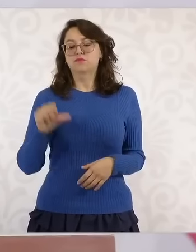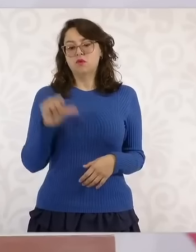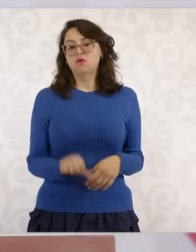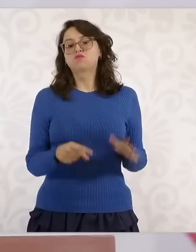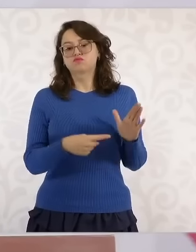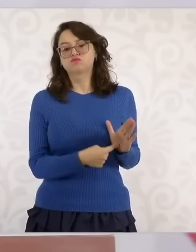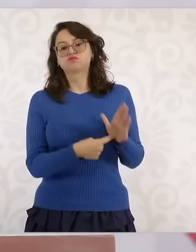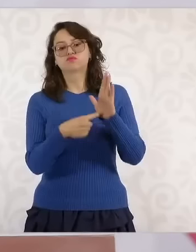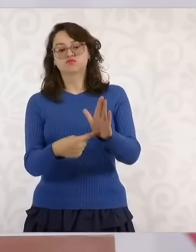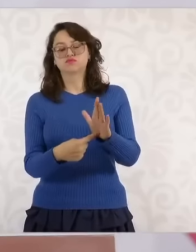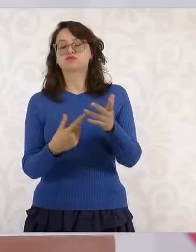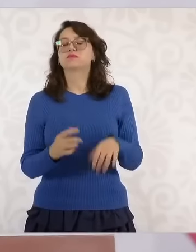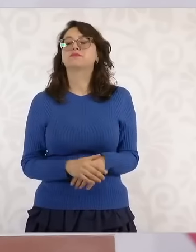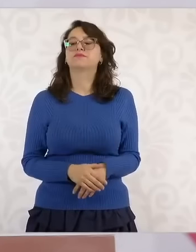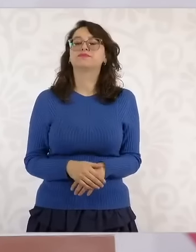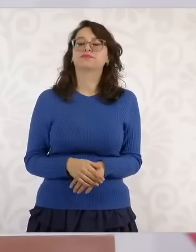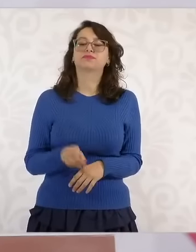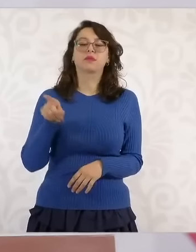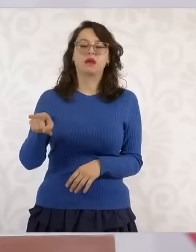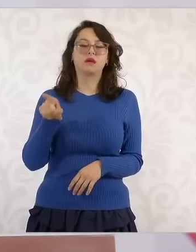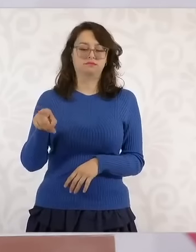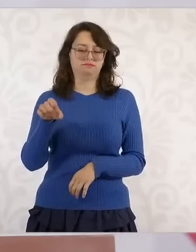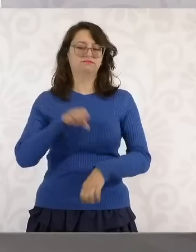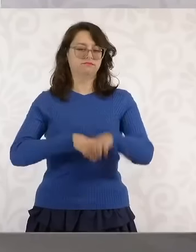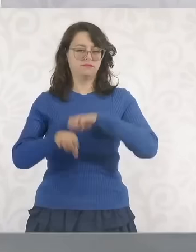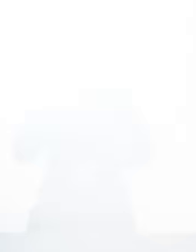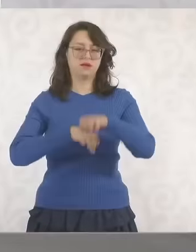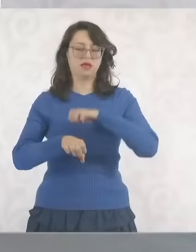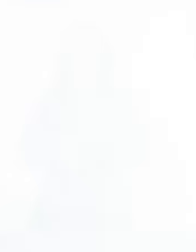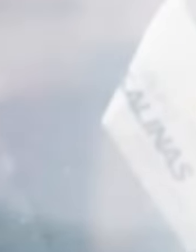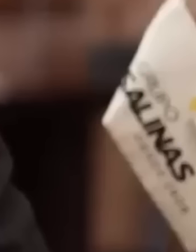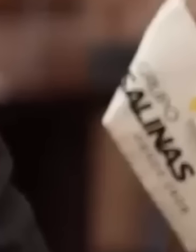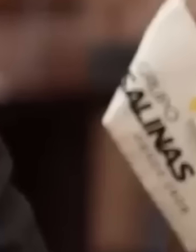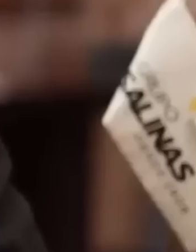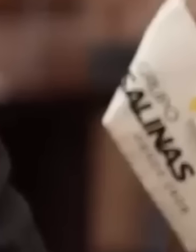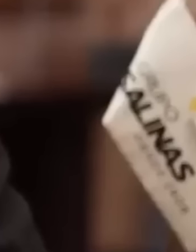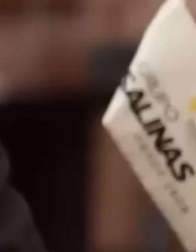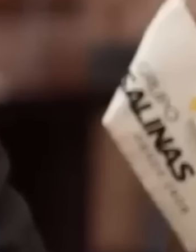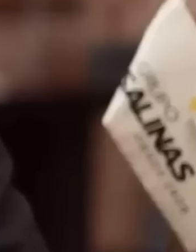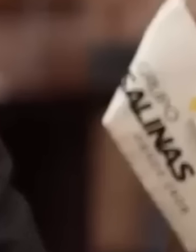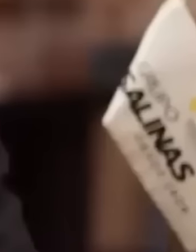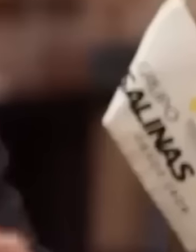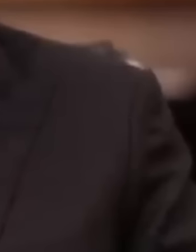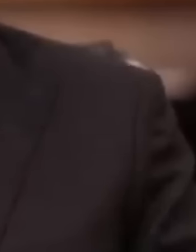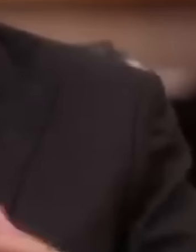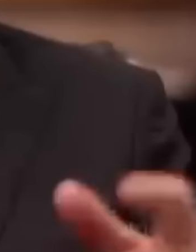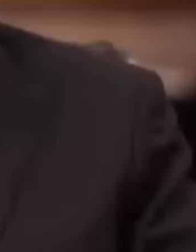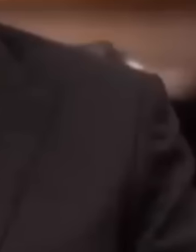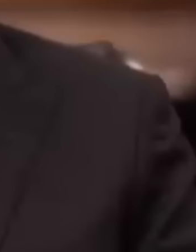Administración Tributaria. Ante este tenor, el empresario Ricardo Salinas Pliego respondió a